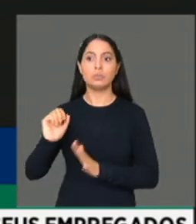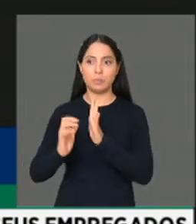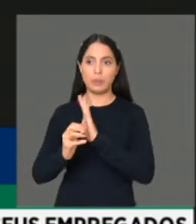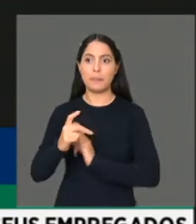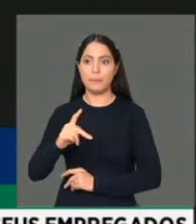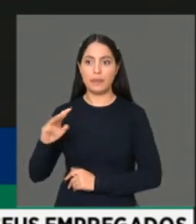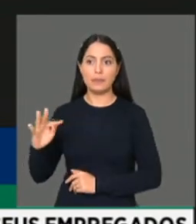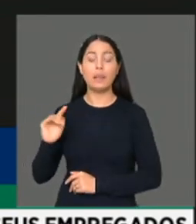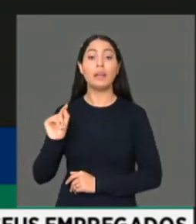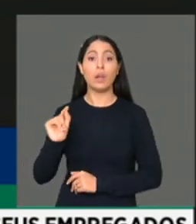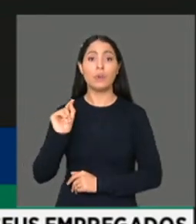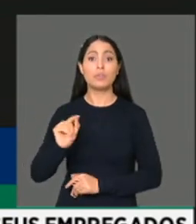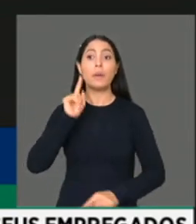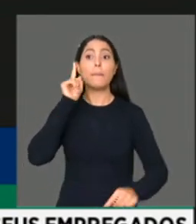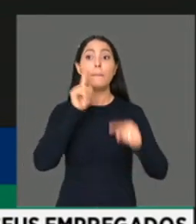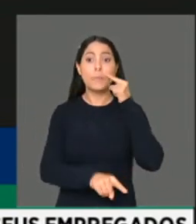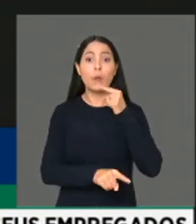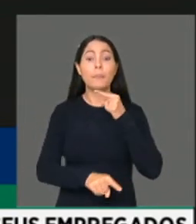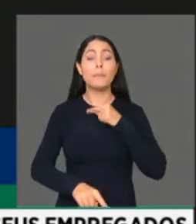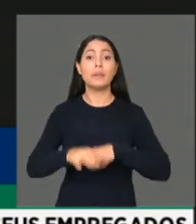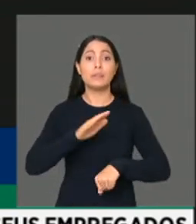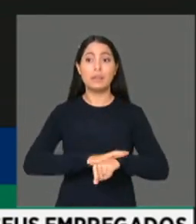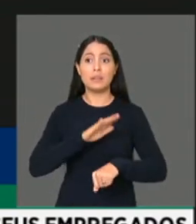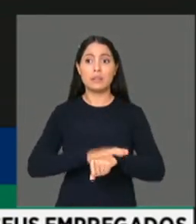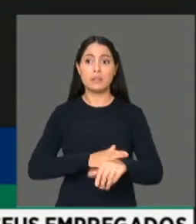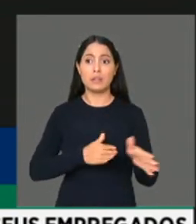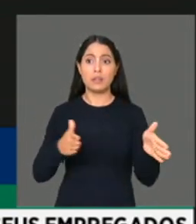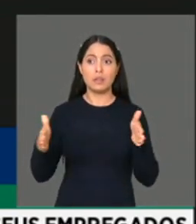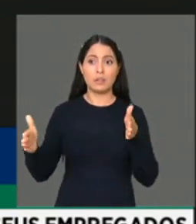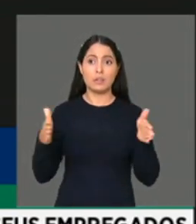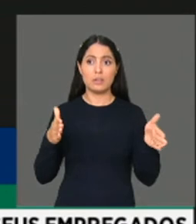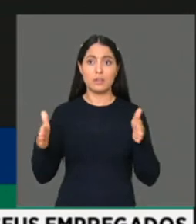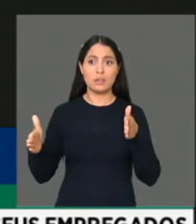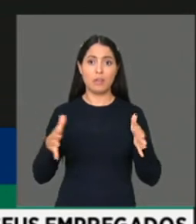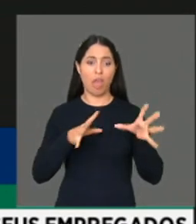PROIBIR DESPEJOS, DESOCUPAÇÕES OU REMOÇÕES FORÇADAS DURANTE O PERÍODO